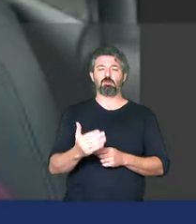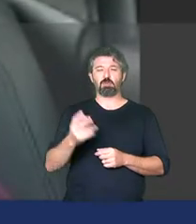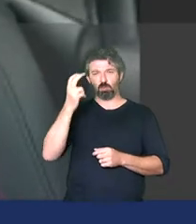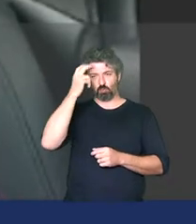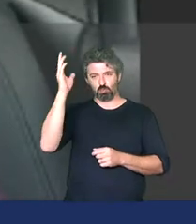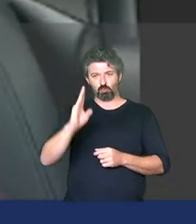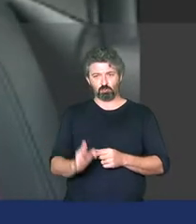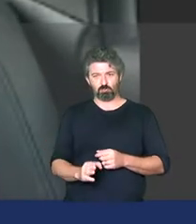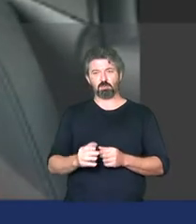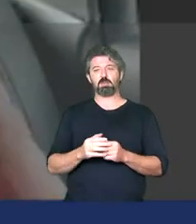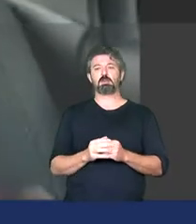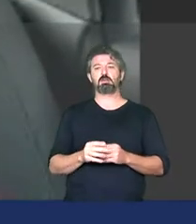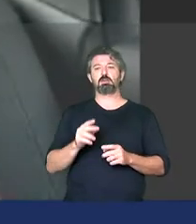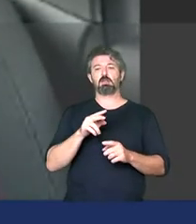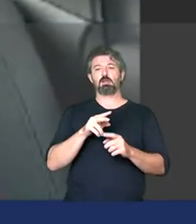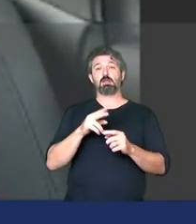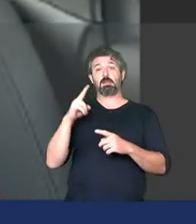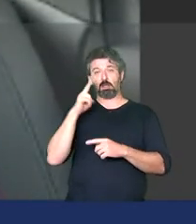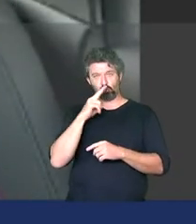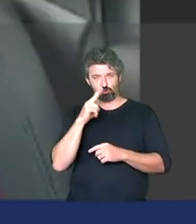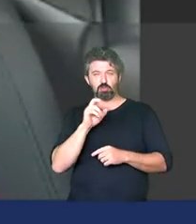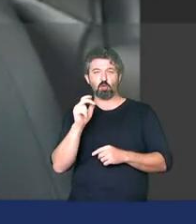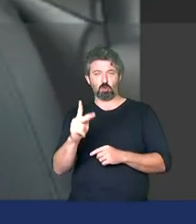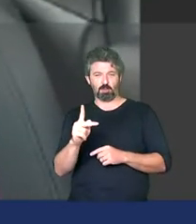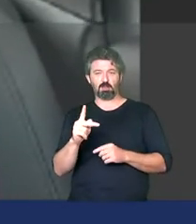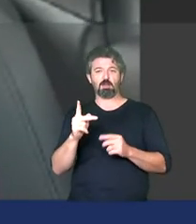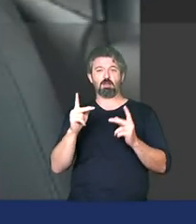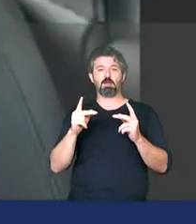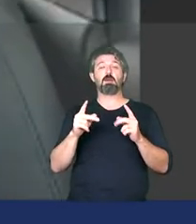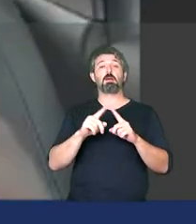HOJE, SEM DÚVIDA, ELA VAI SER FUNDAMENTAL PARA ESTRUTURAR A CULTURA NO BRASIL NÃO SÓ DO PONTO DE VISTA EMERGENCIAL